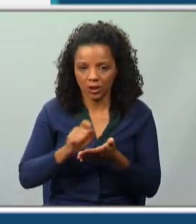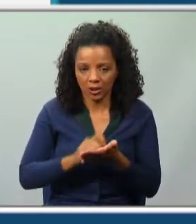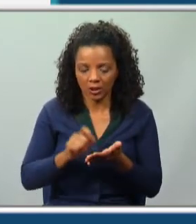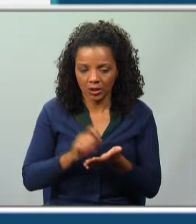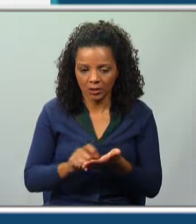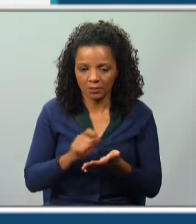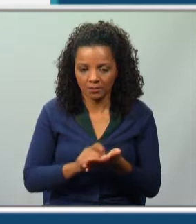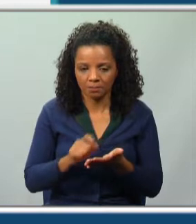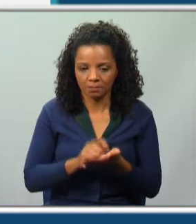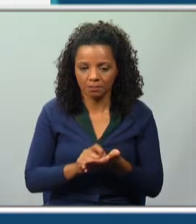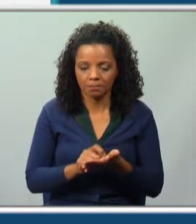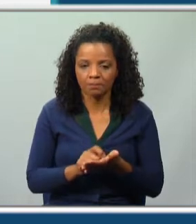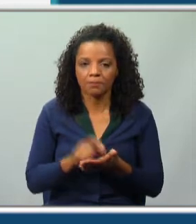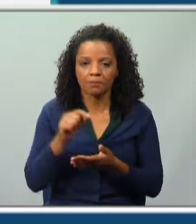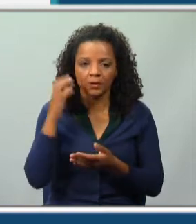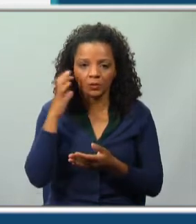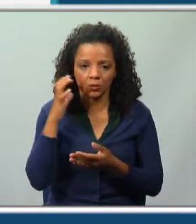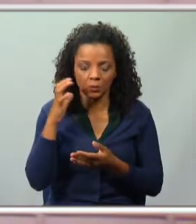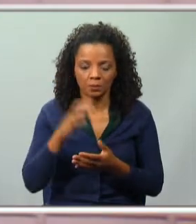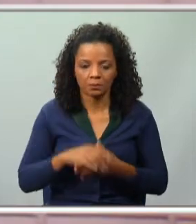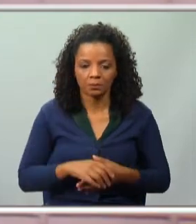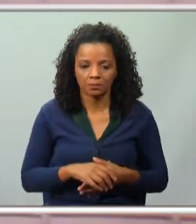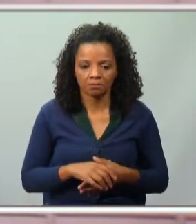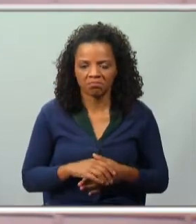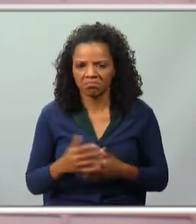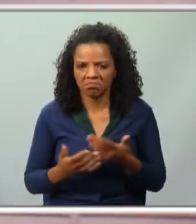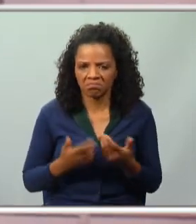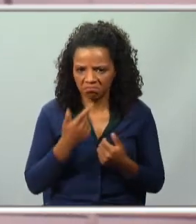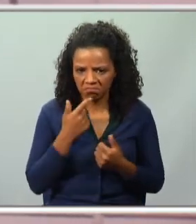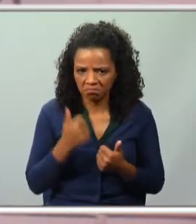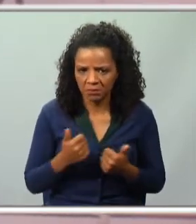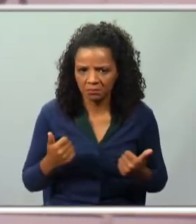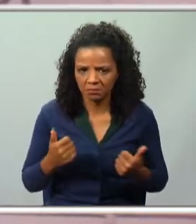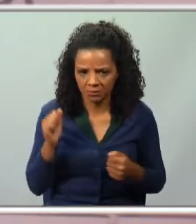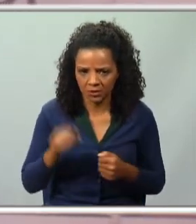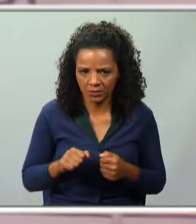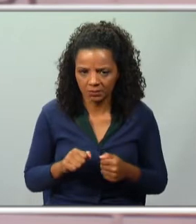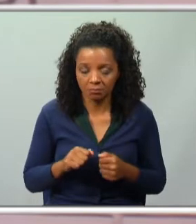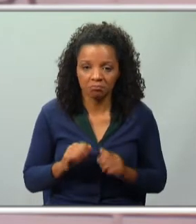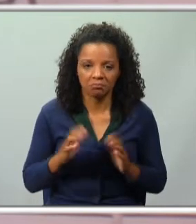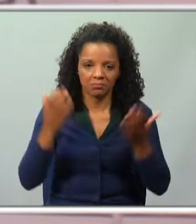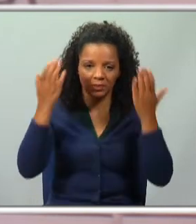grafia e também ao som nós temos bem sim vai Parabéns esse 圖形和聲音我們很好，是的，恭喜這個